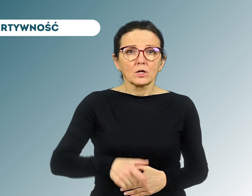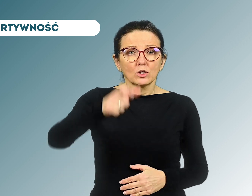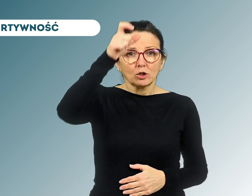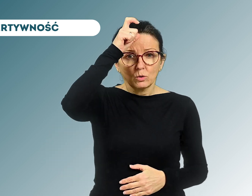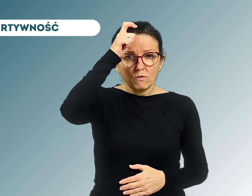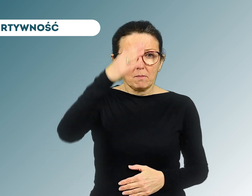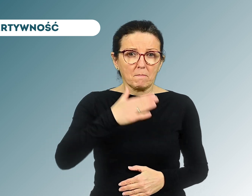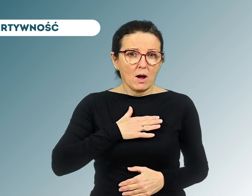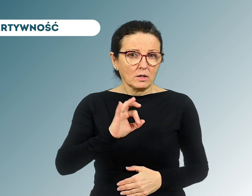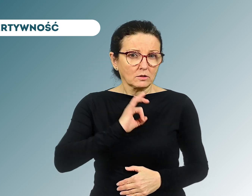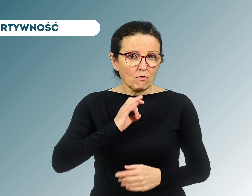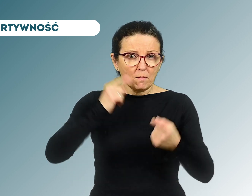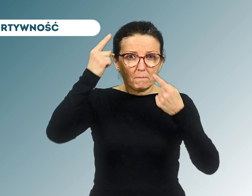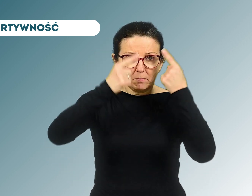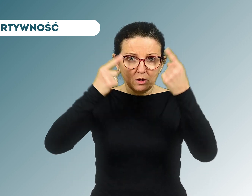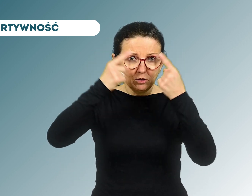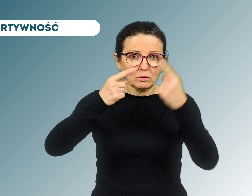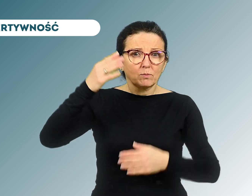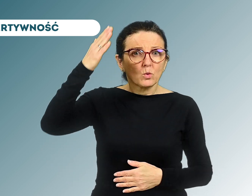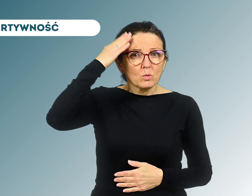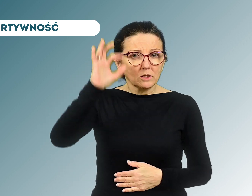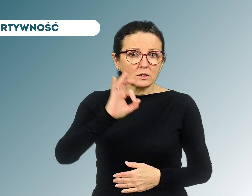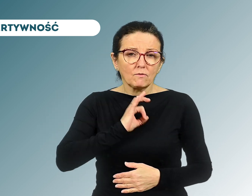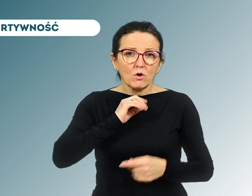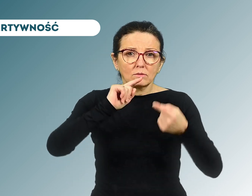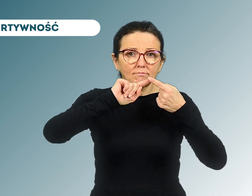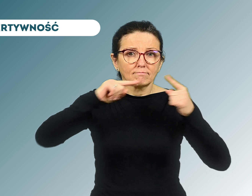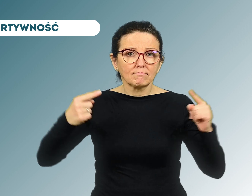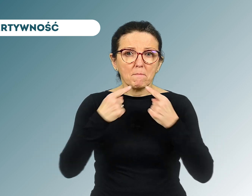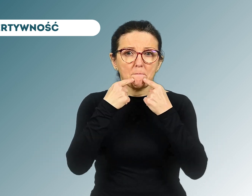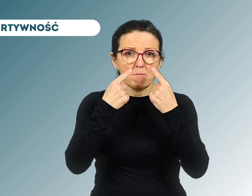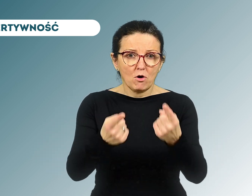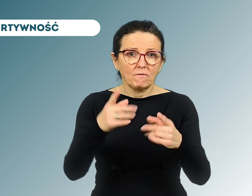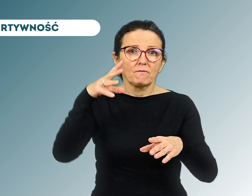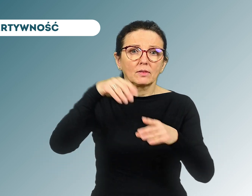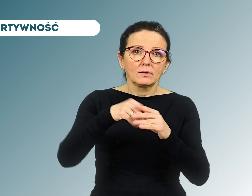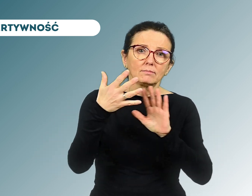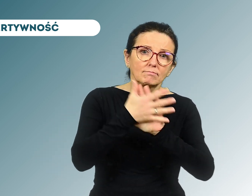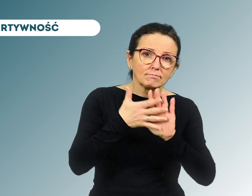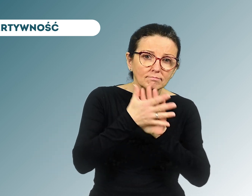Człowiek posiada własne myśli, potrafi wyrażać własne zdanie w języku migowym,